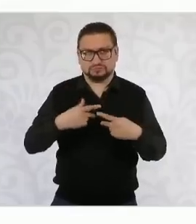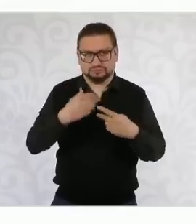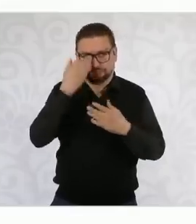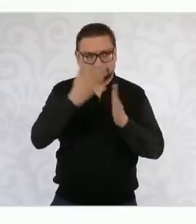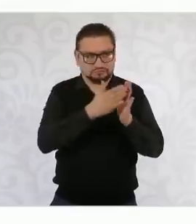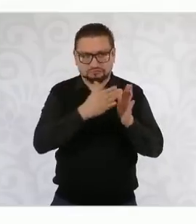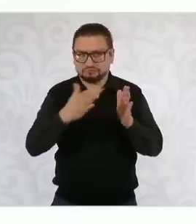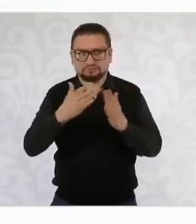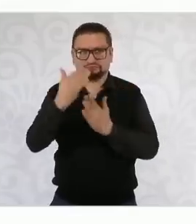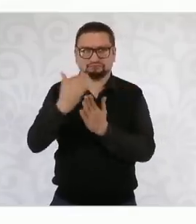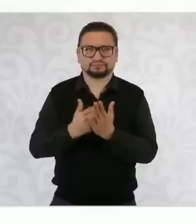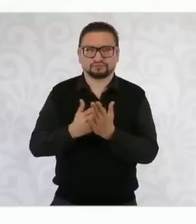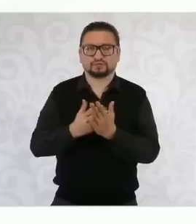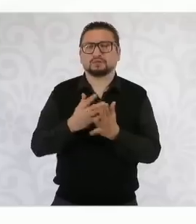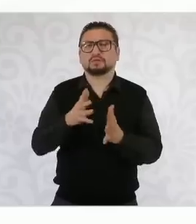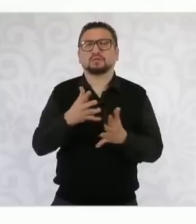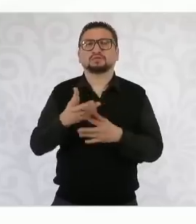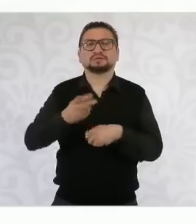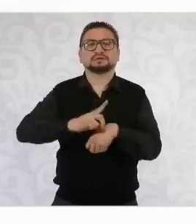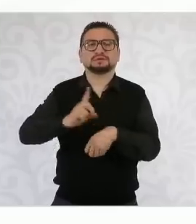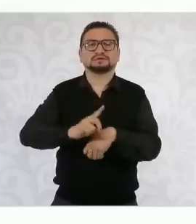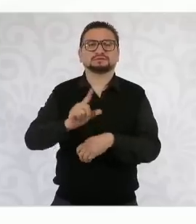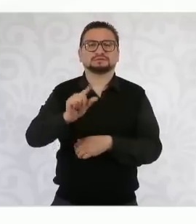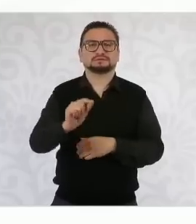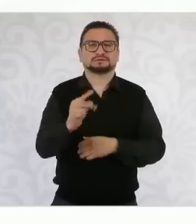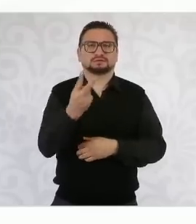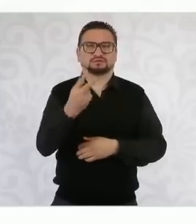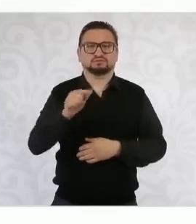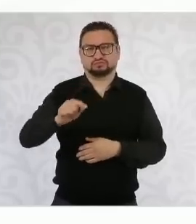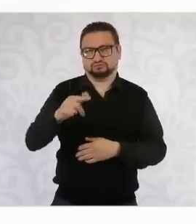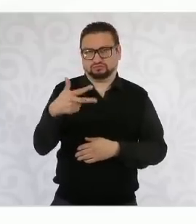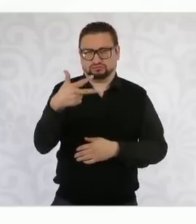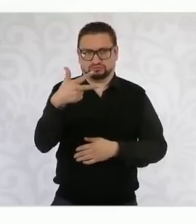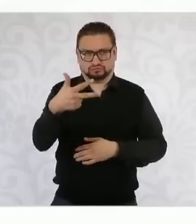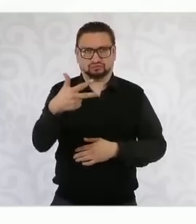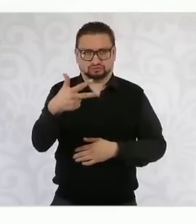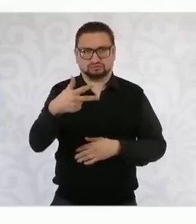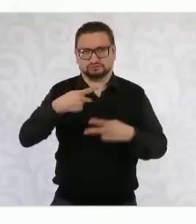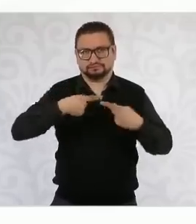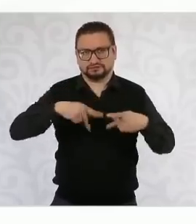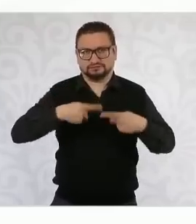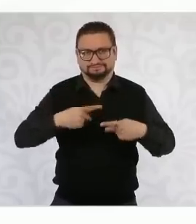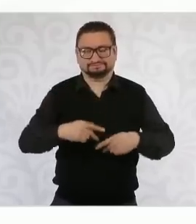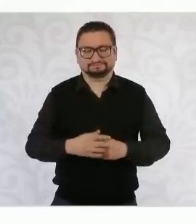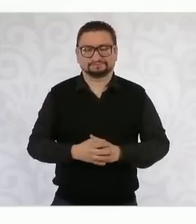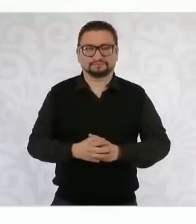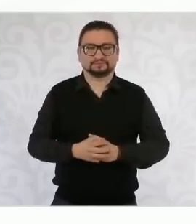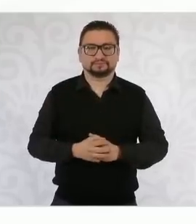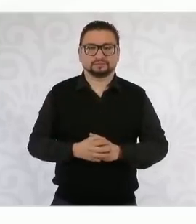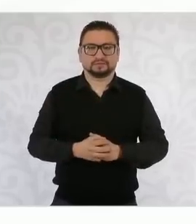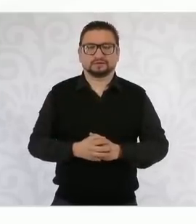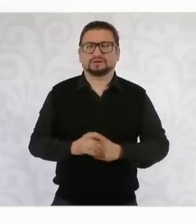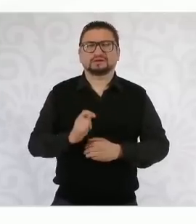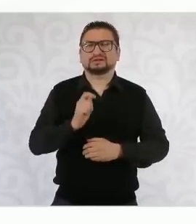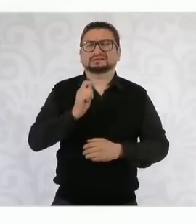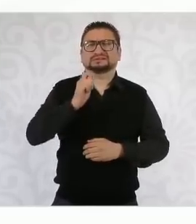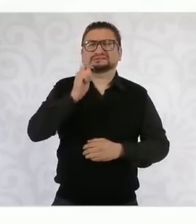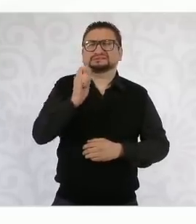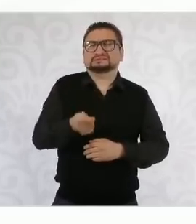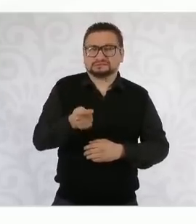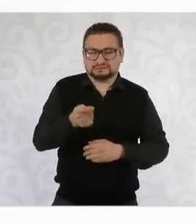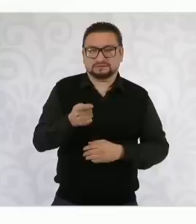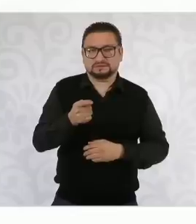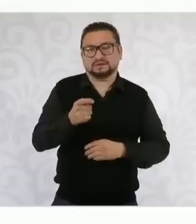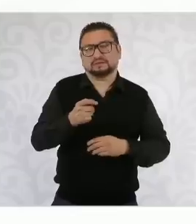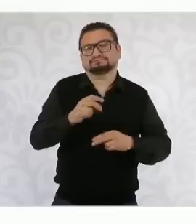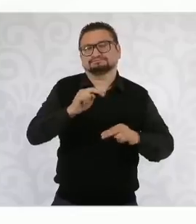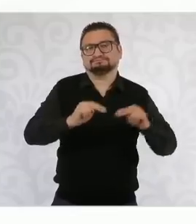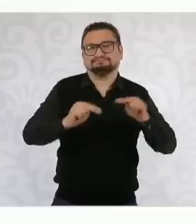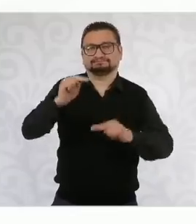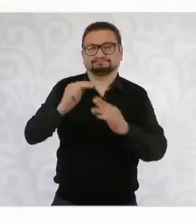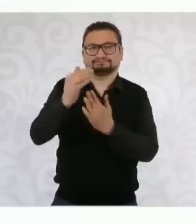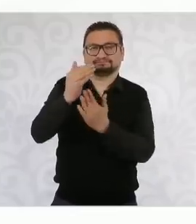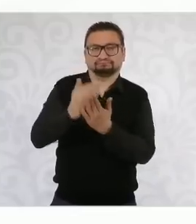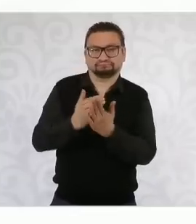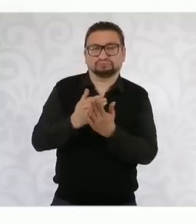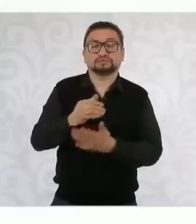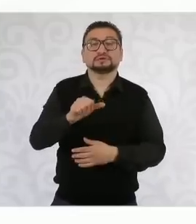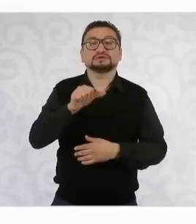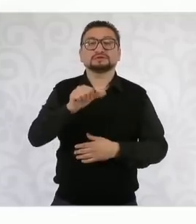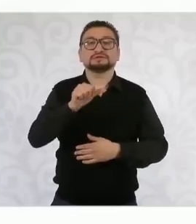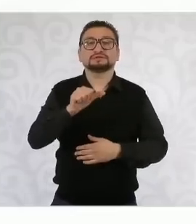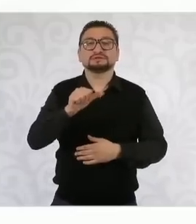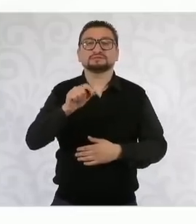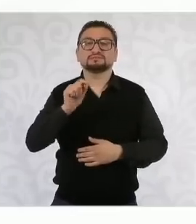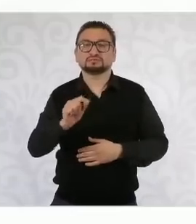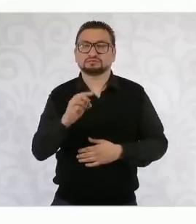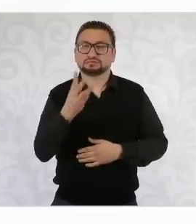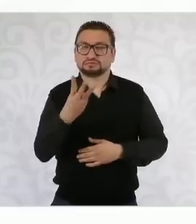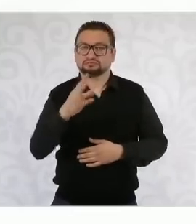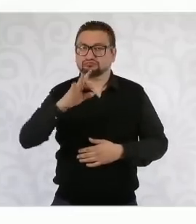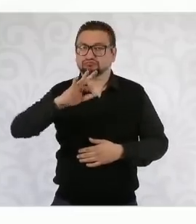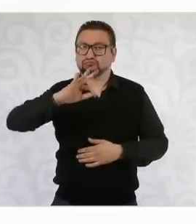con un promedio diario de 72.8 víctimas esto representa una disminución del 16.3 por entre